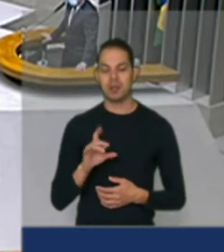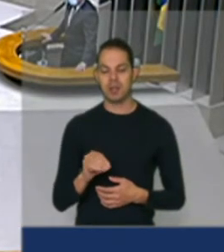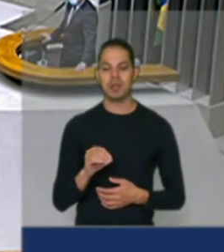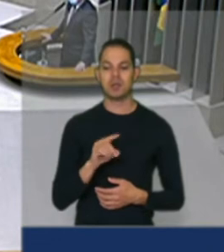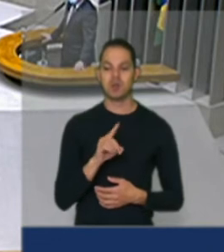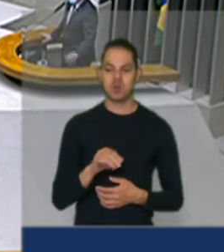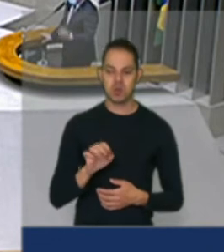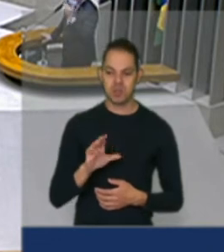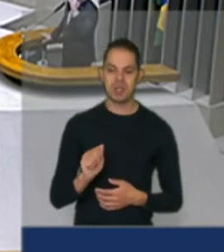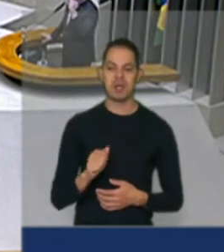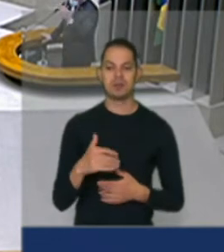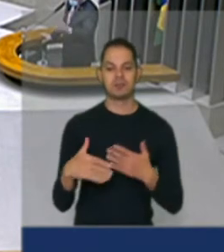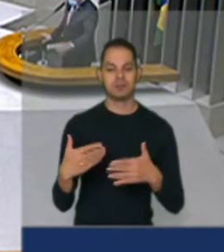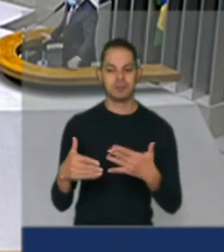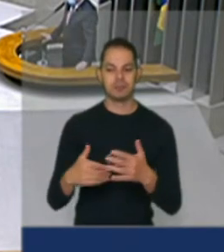PRESIDENTE, SENHORES DEPUTADOS, SENHORAS DEPUTADAS.